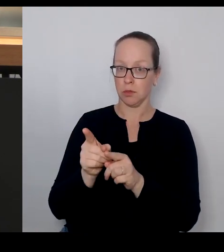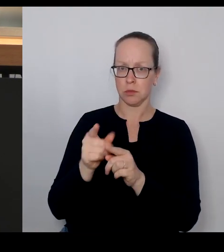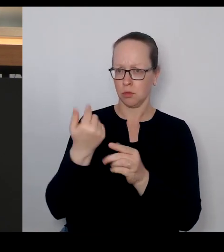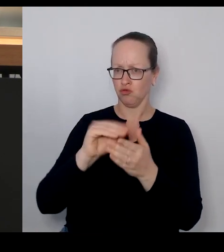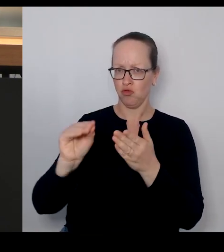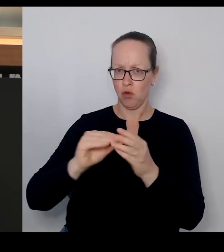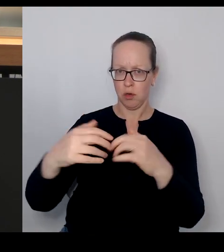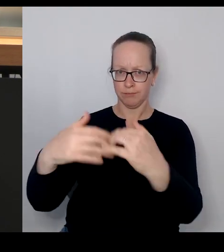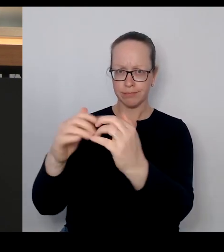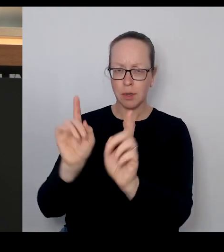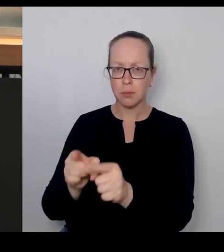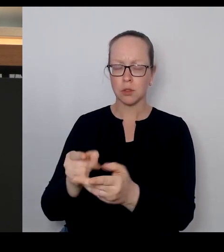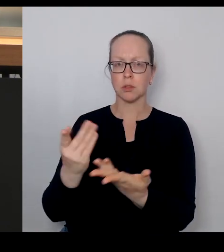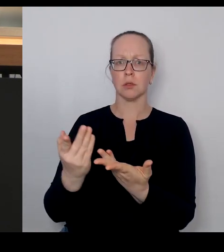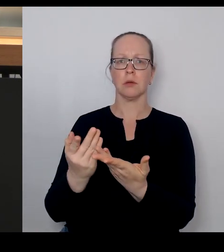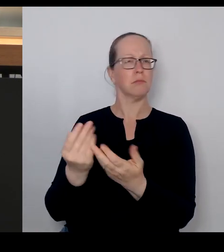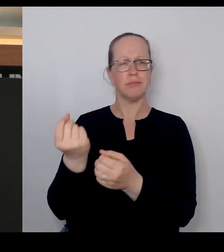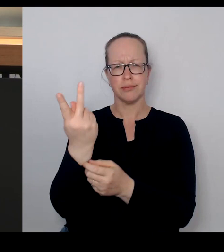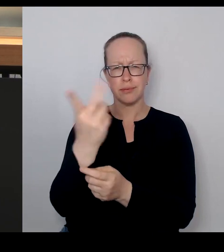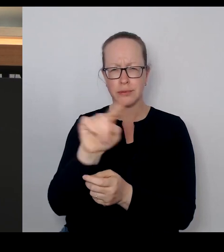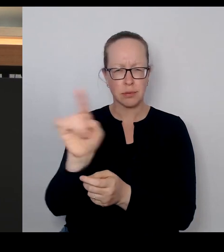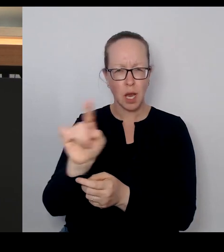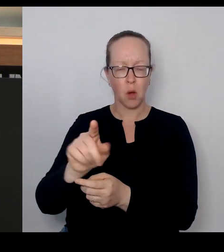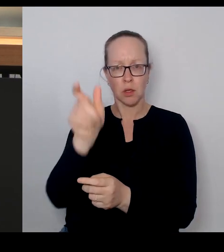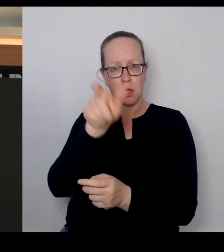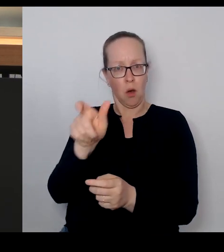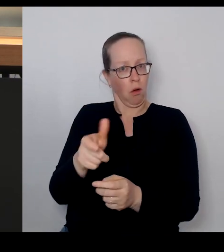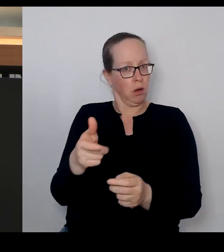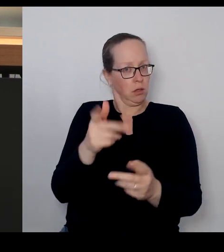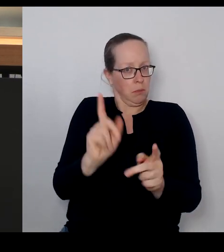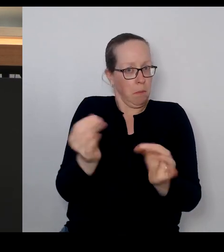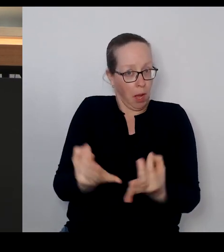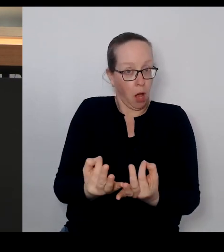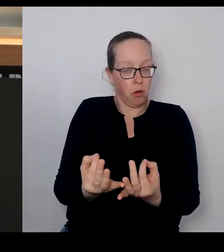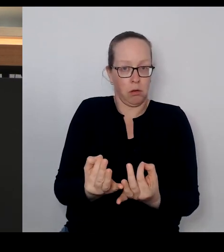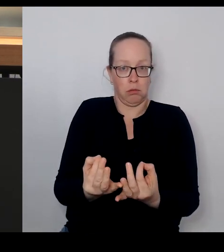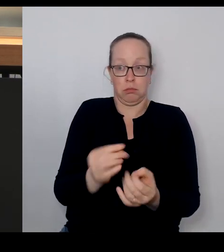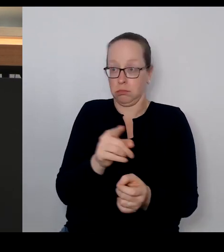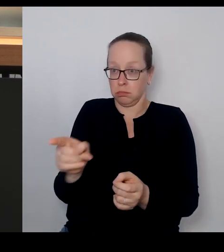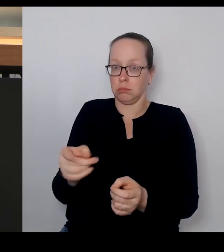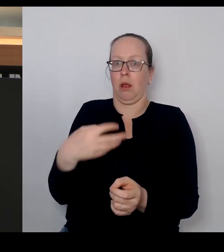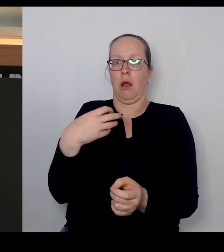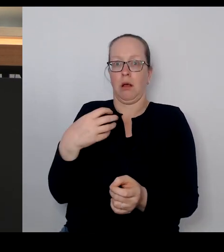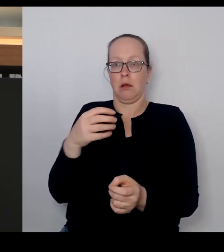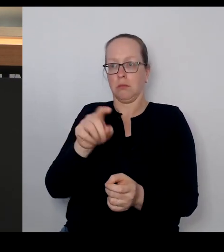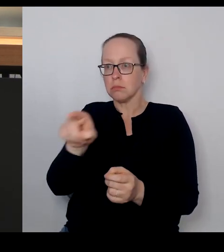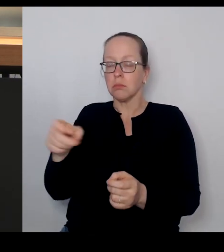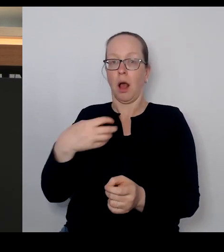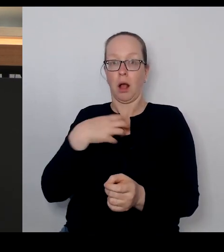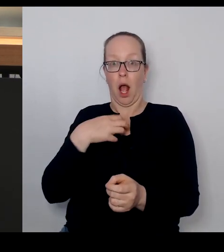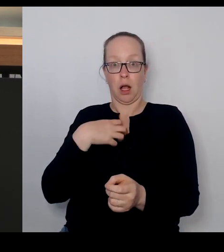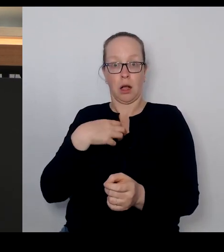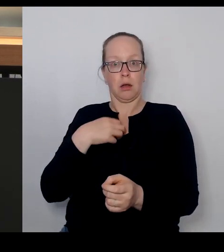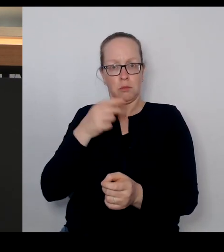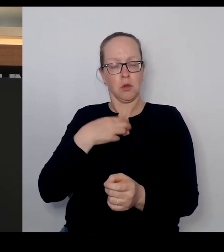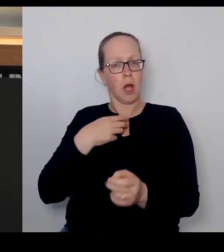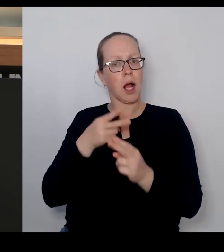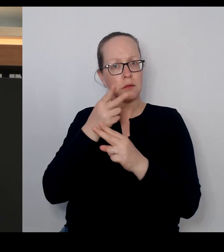noch die, die also die Krankheitsvertretung ausbilden. Wir brauchen also deutlich mehr, mehr Leute, als wir den Schulen zum Reinigen brauchen. Ich muss es noch mal